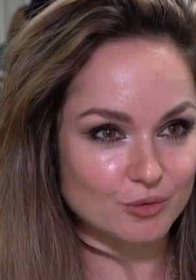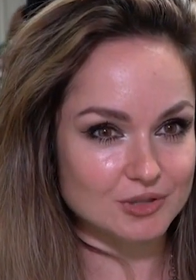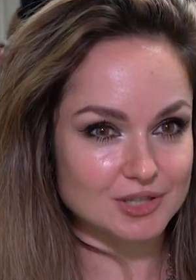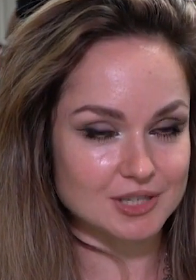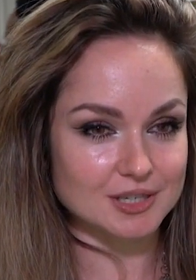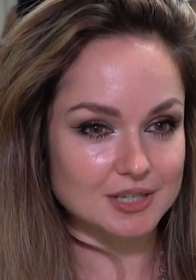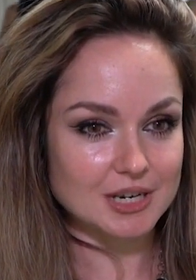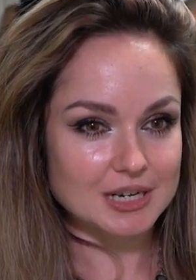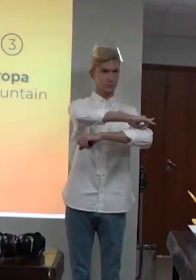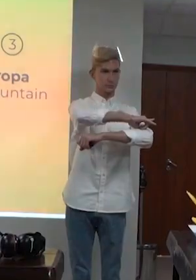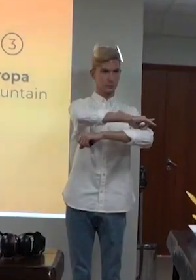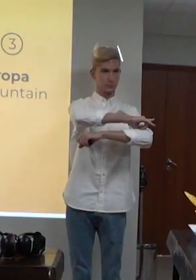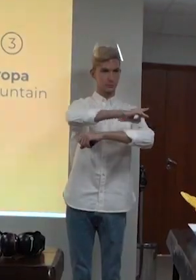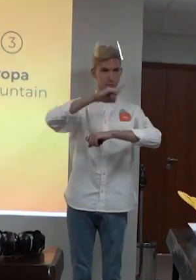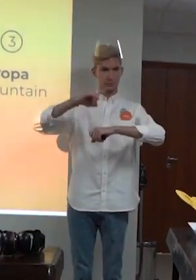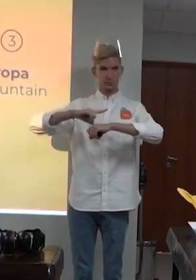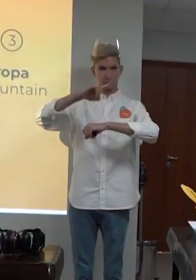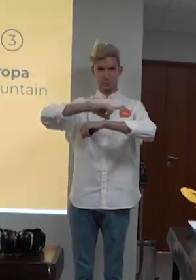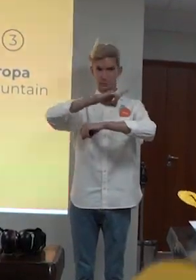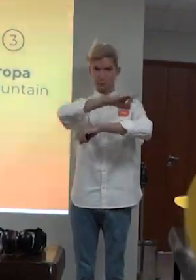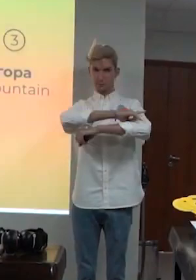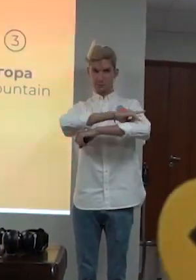потому что приходится совсем на другие свои чувства